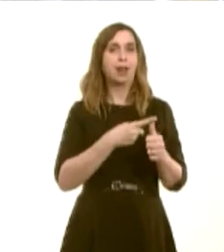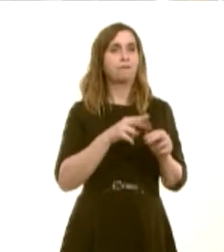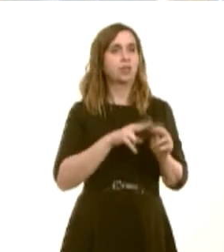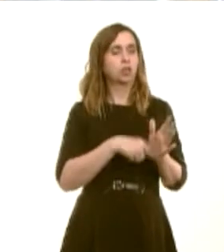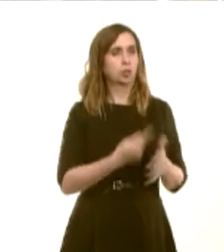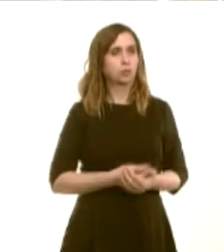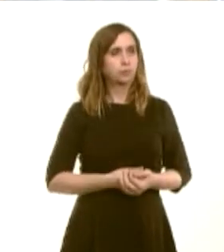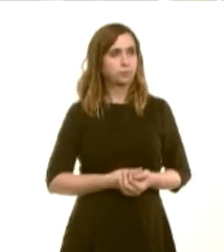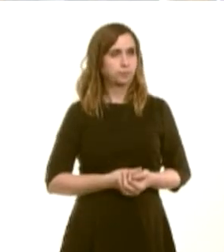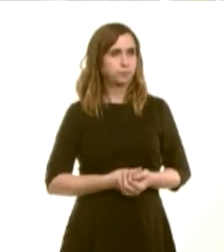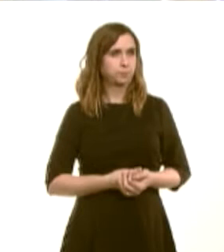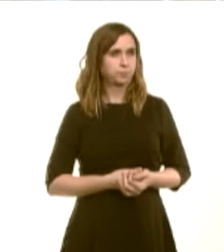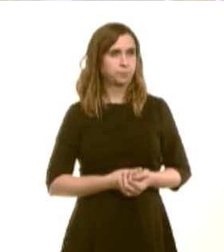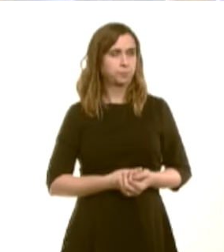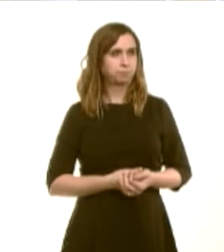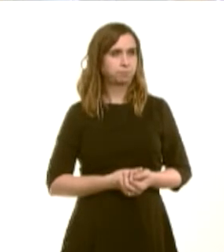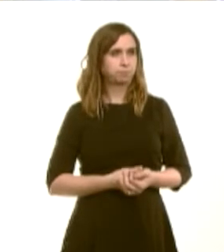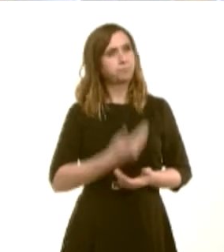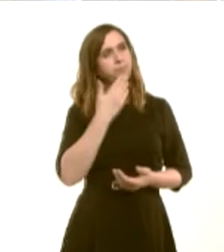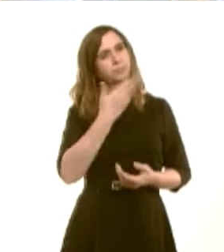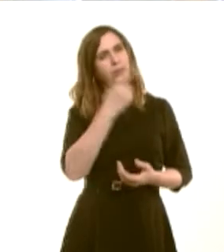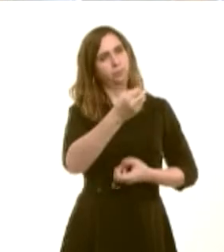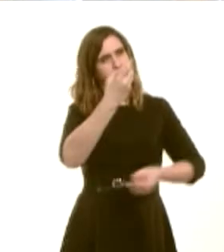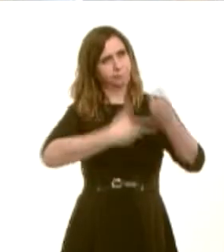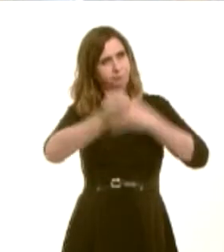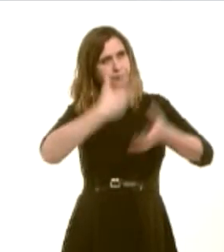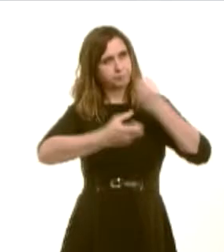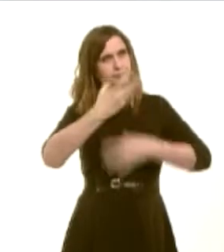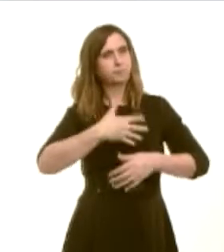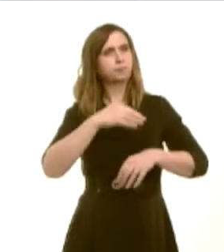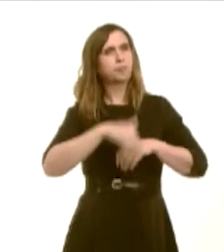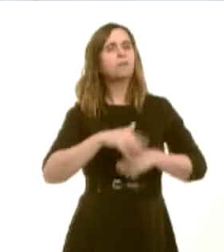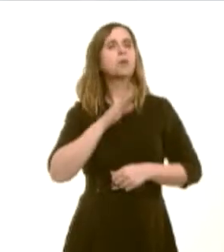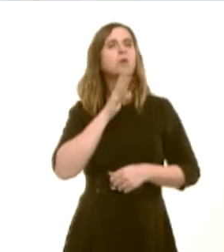Alun Ffred Jones: 3. A wnaiff y Prif Weinidog ddatganiad ar ganolfannau Cymraeg i Oedolion?